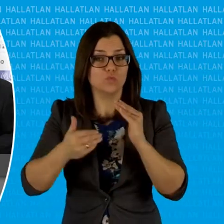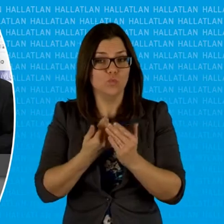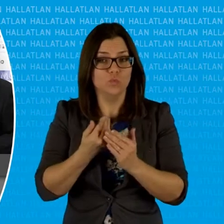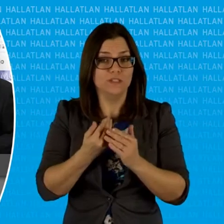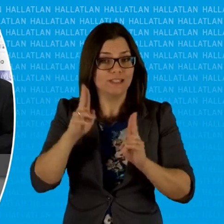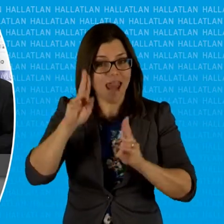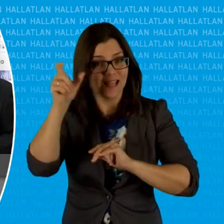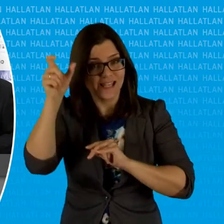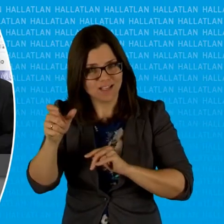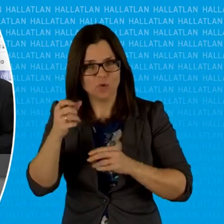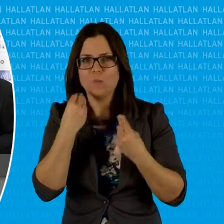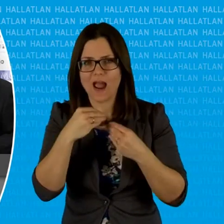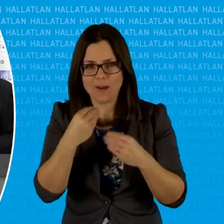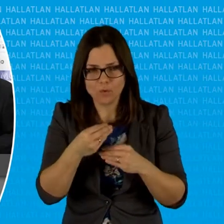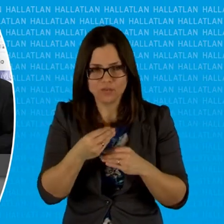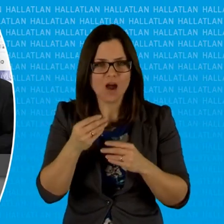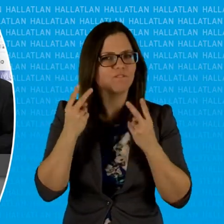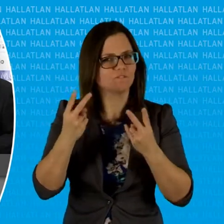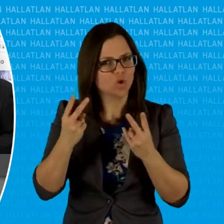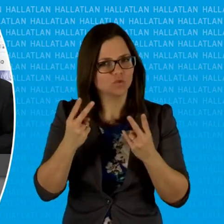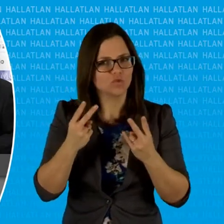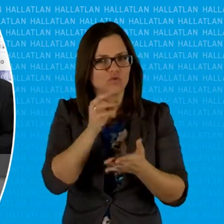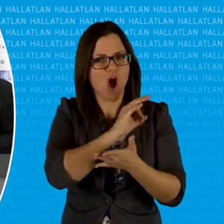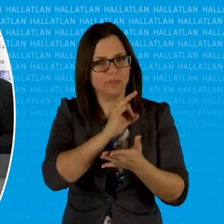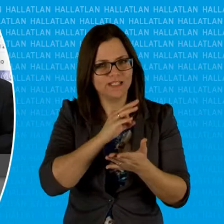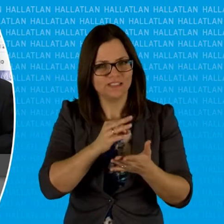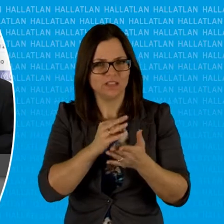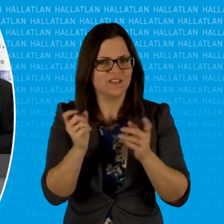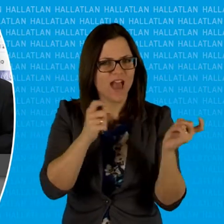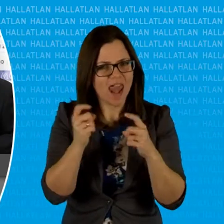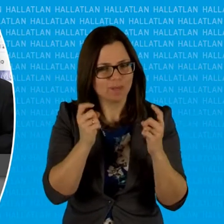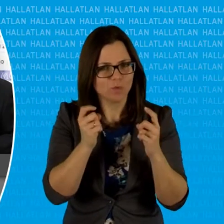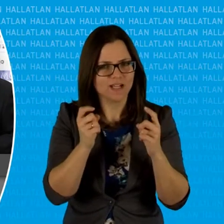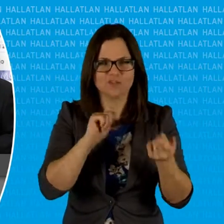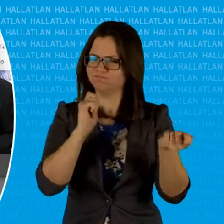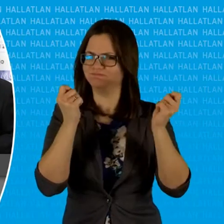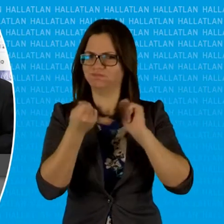Az új jelölt szerint fontos, hogy az adminisztratív ellentmondásokkal szemben